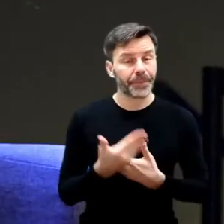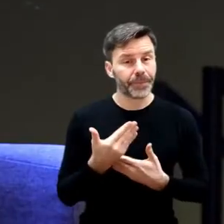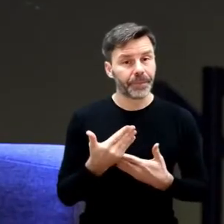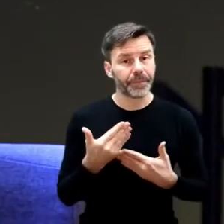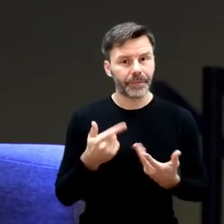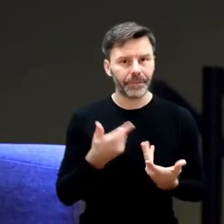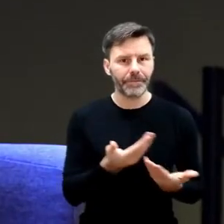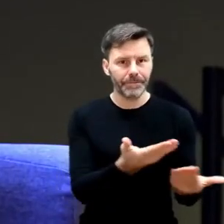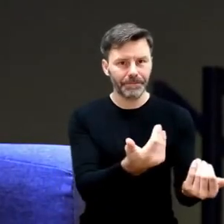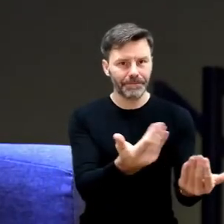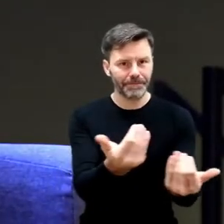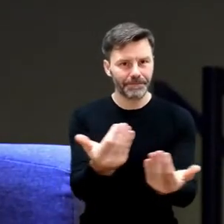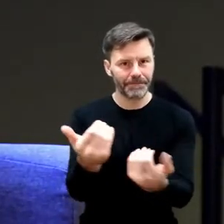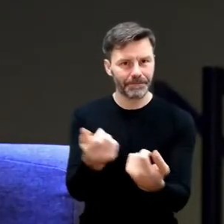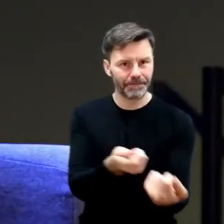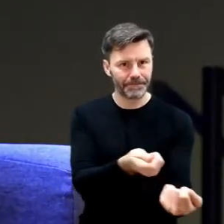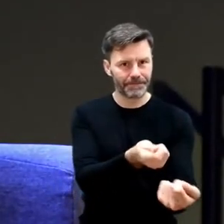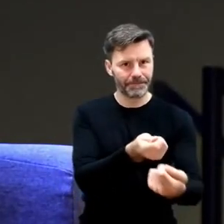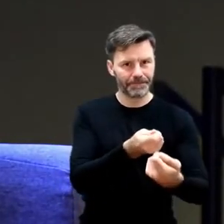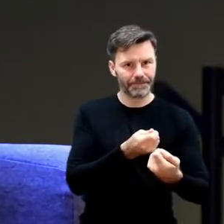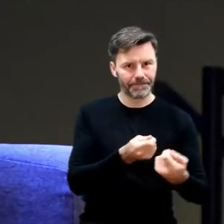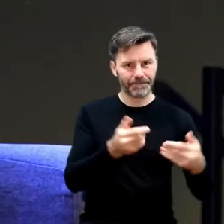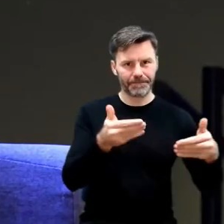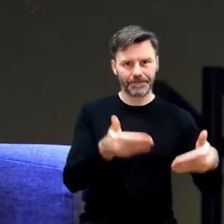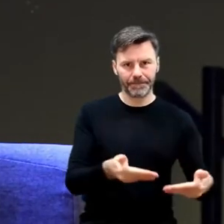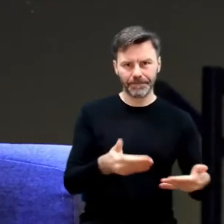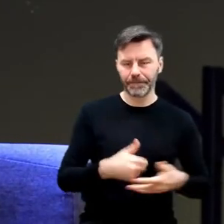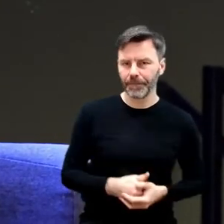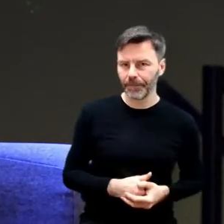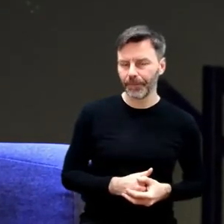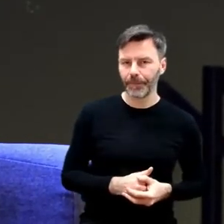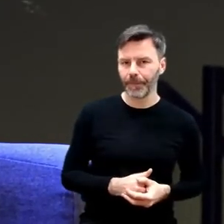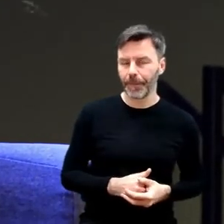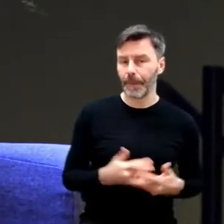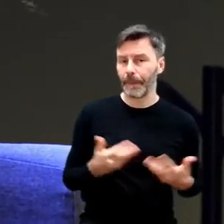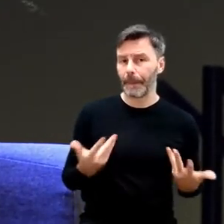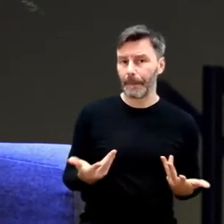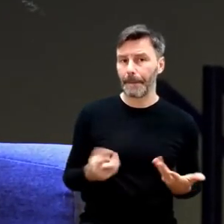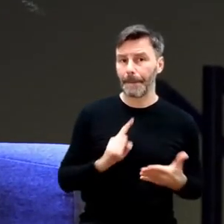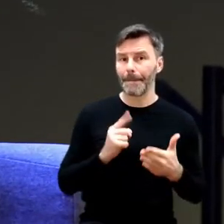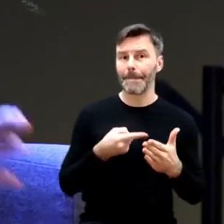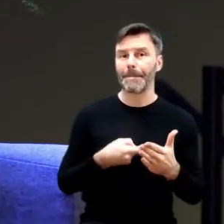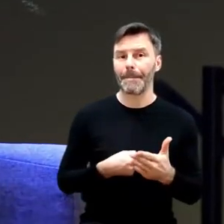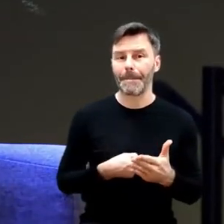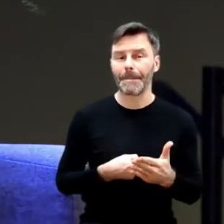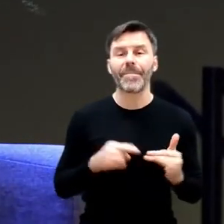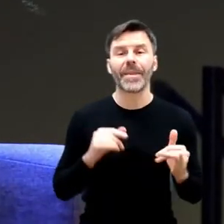Jaka jest rola właśnie tych najsilniejszych